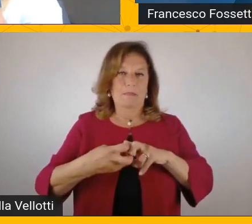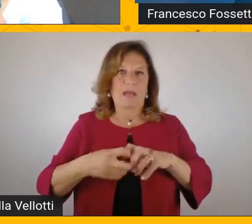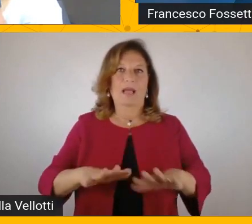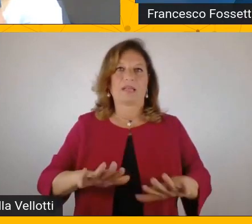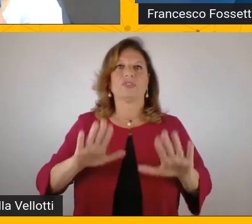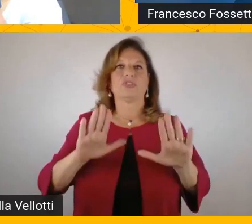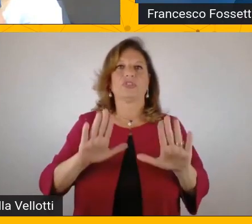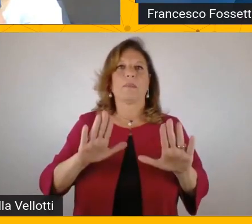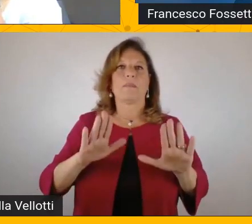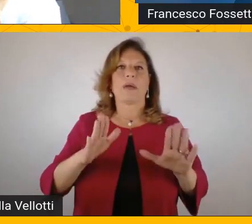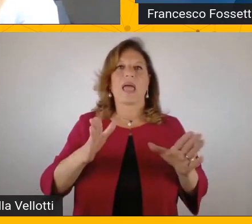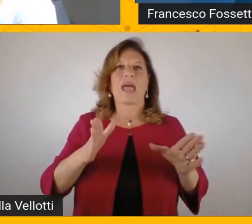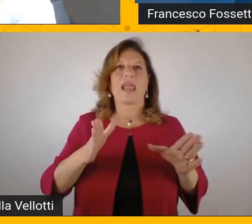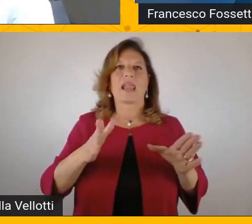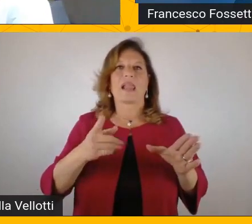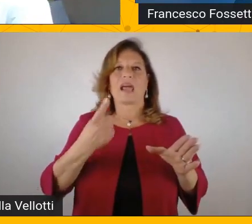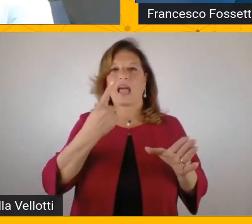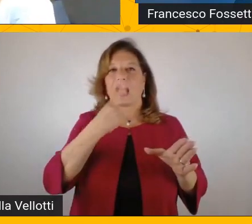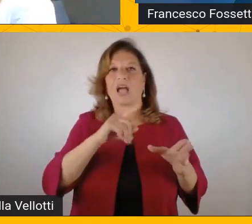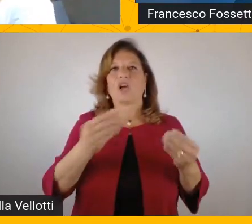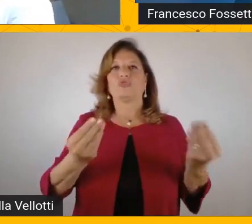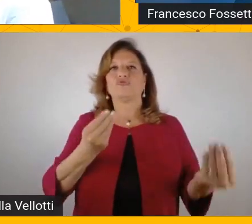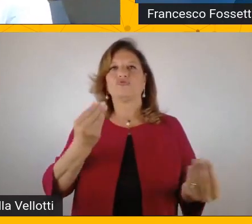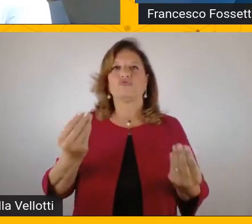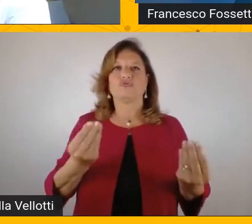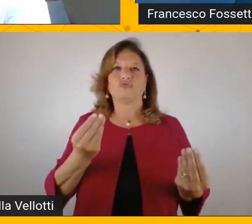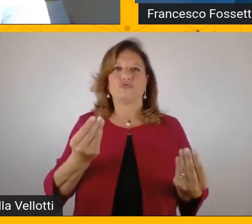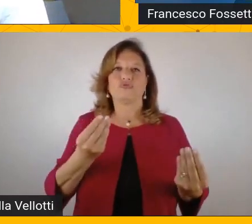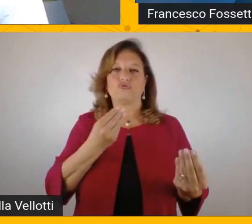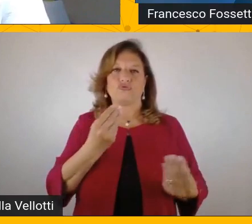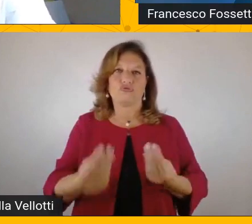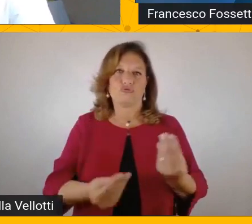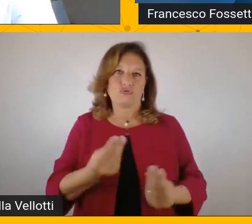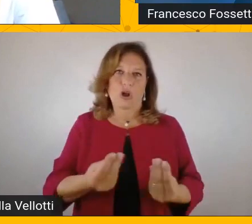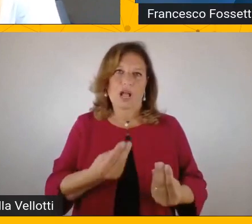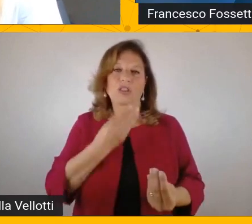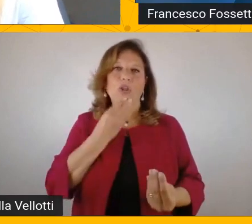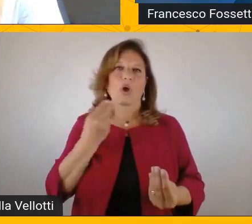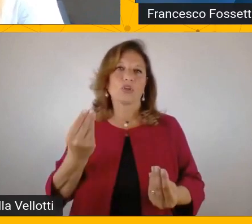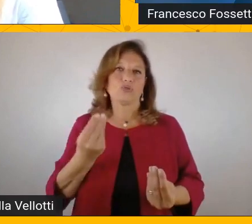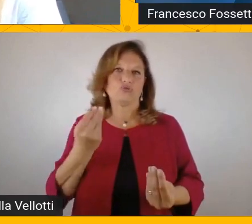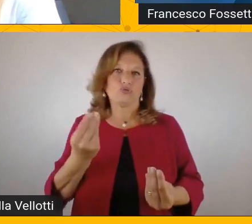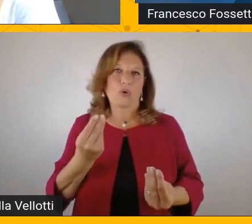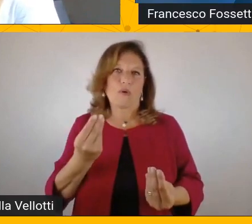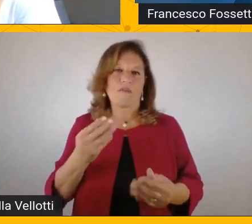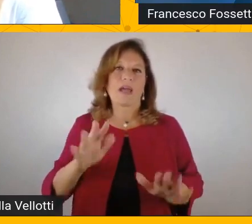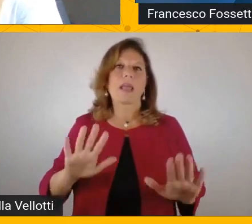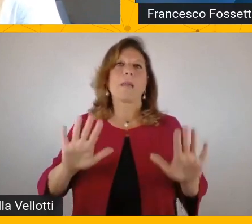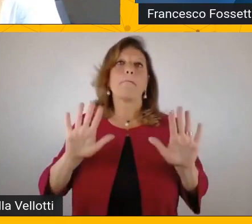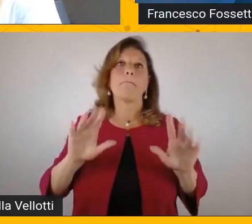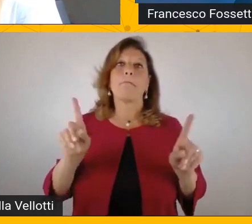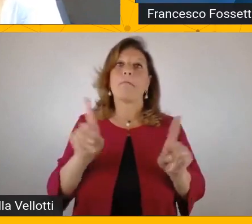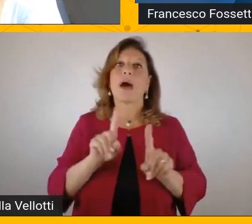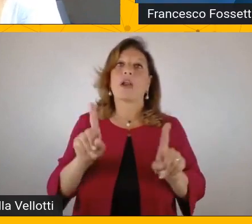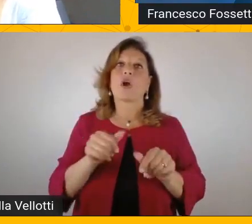problematiche per fasce di giocatori giovani. Cioè che per giocatori con di fascia d'età